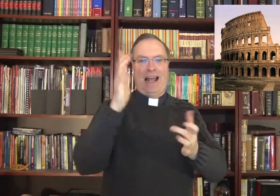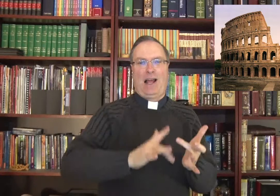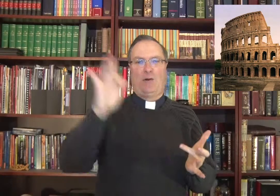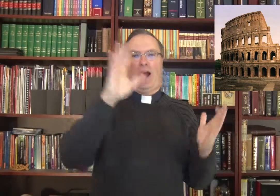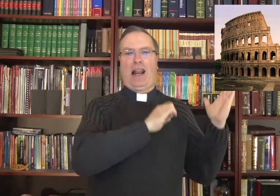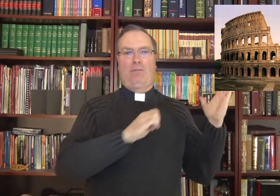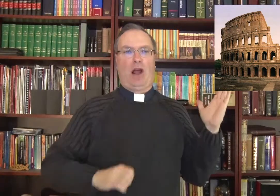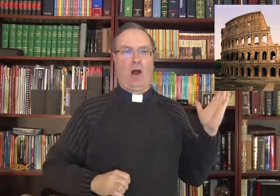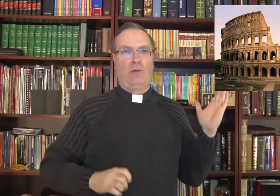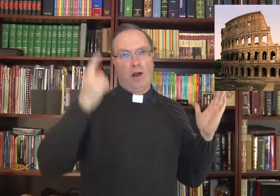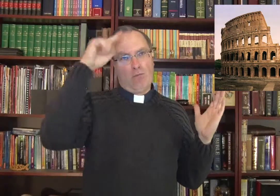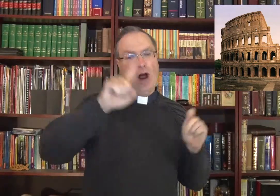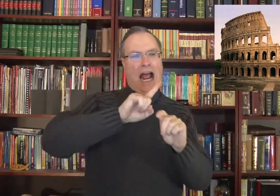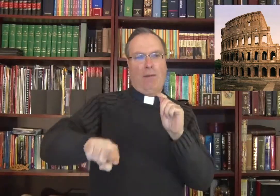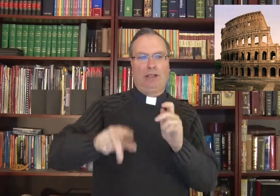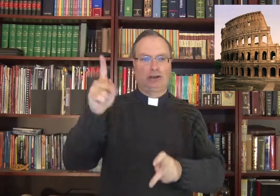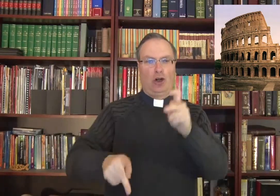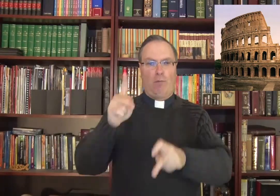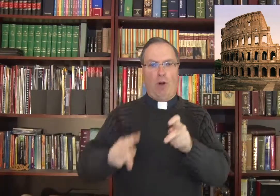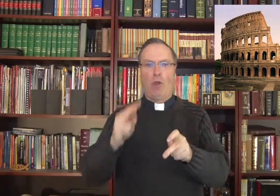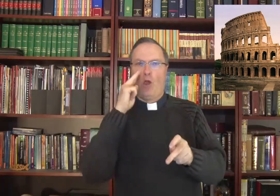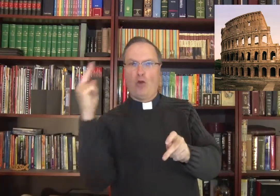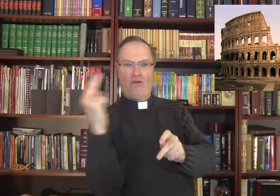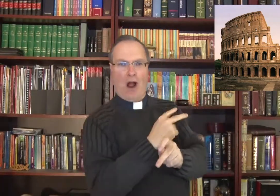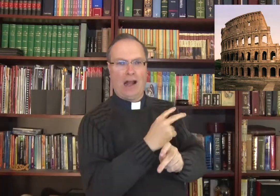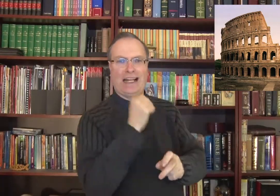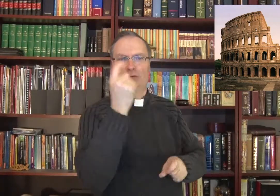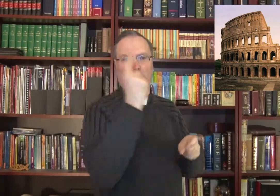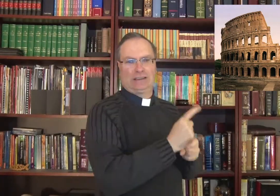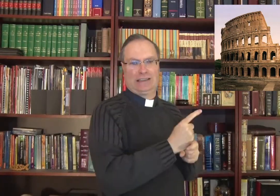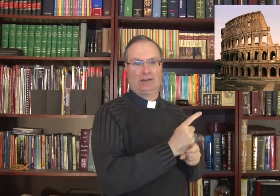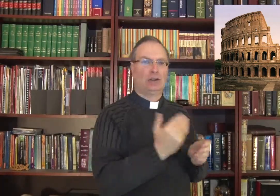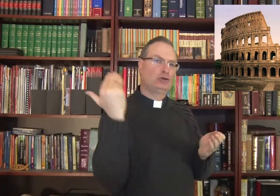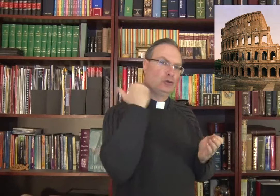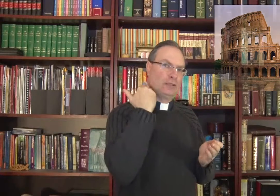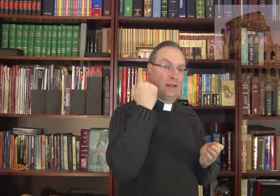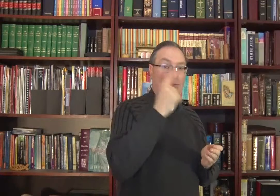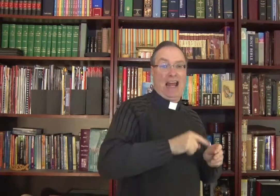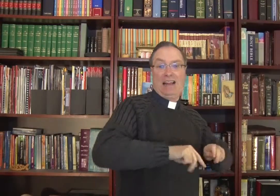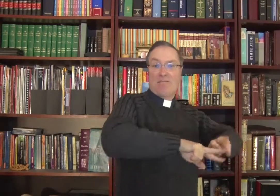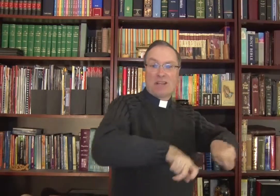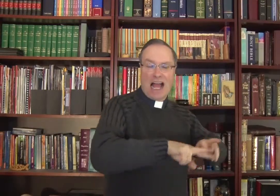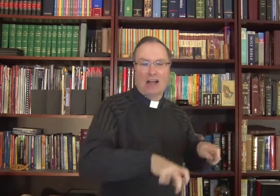à la gloire de l’empereur pour empêcher le peuple de voir les injustices subies par les pillages,